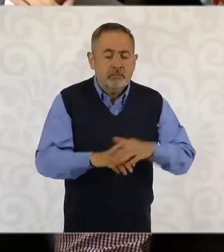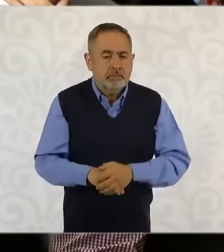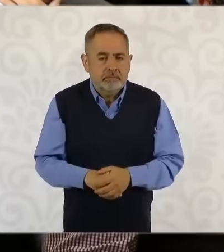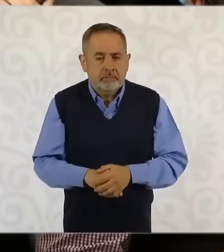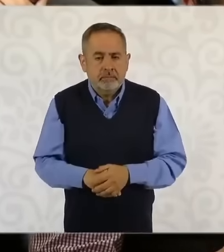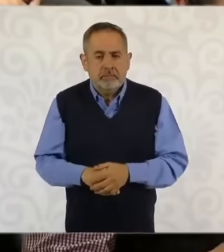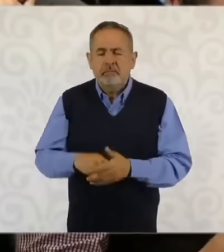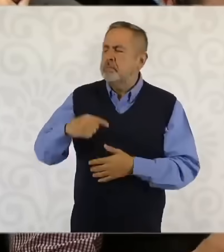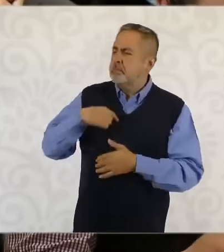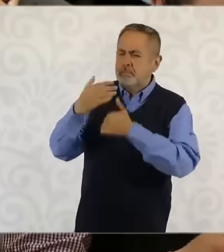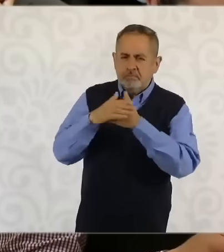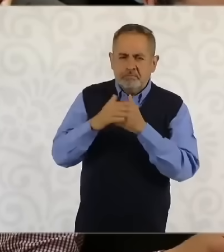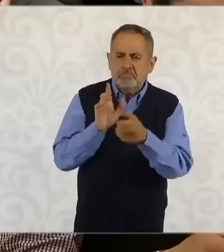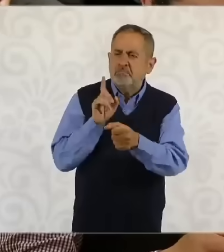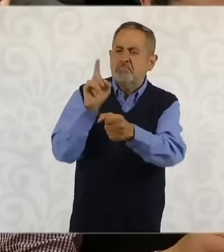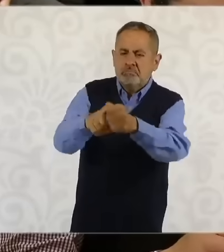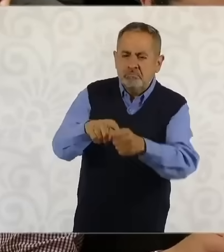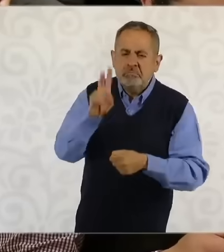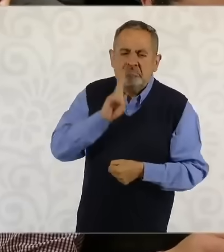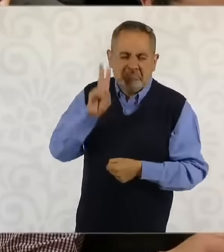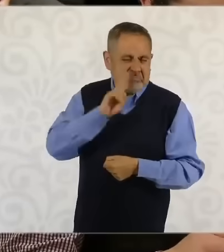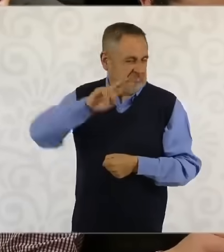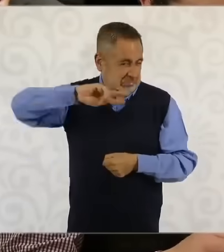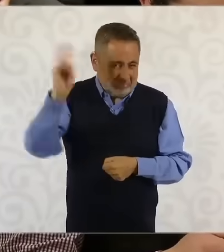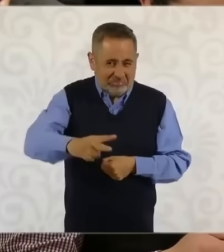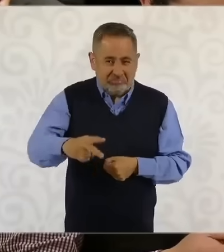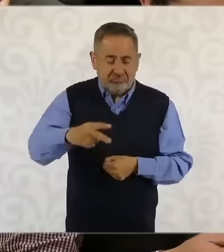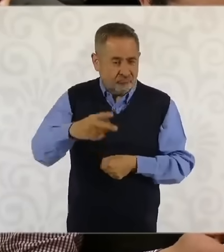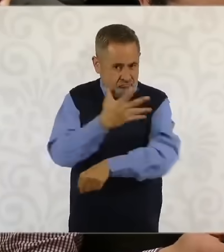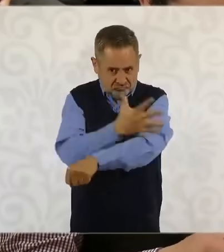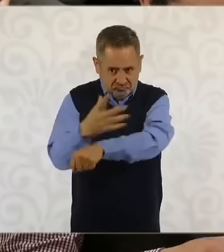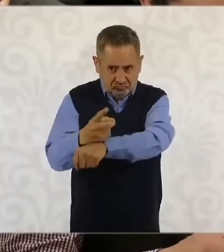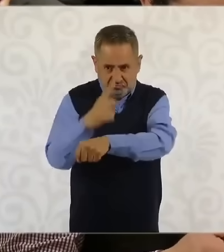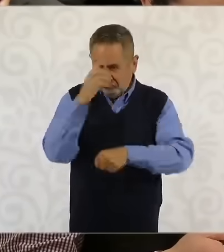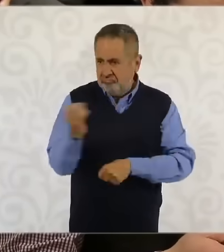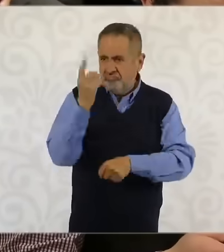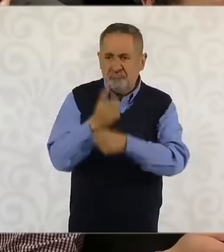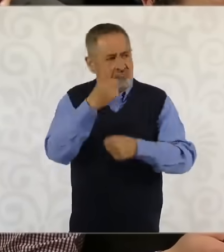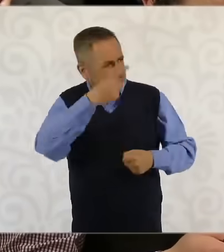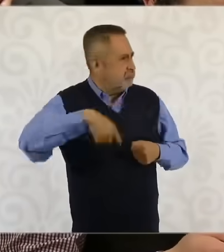a inscribir para ver cómo es esto si realmente va a ser una oportunidad para el pueblo de que